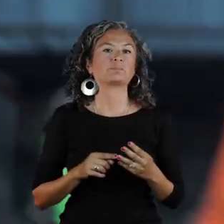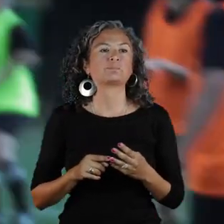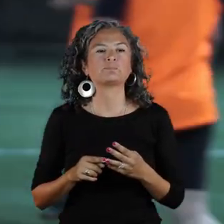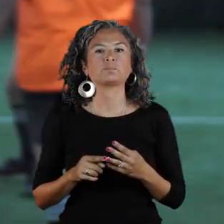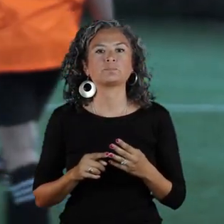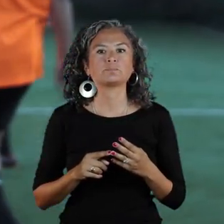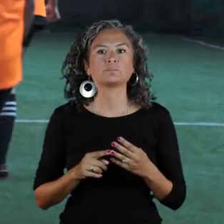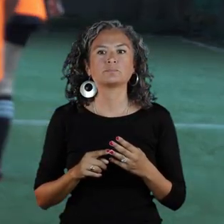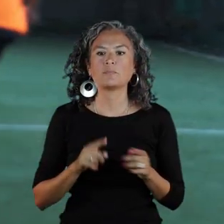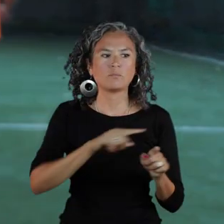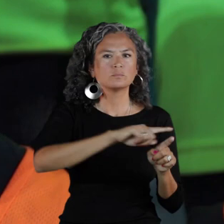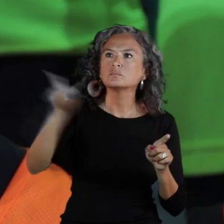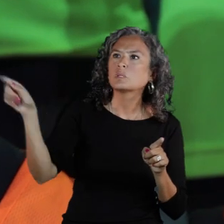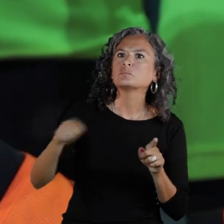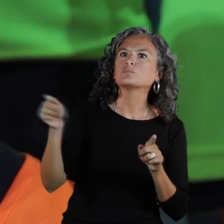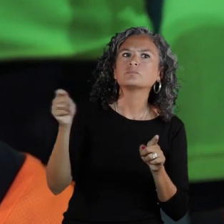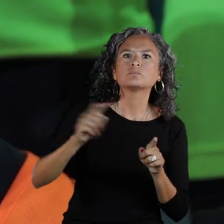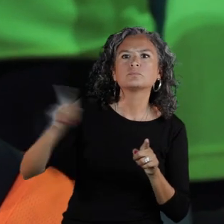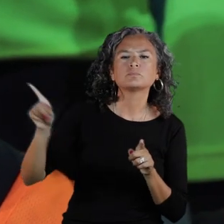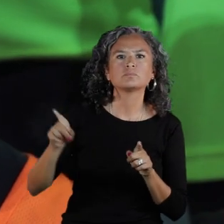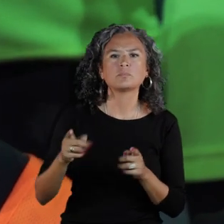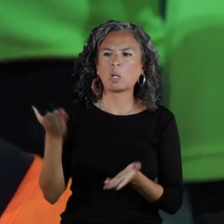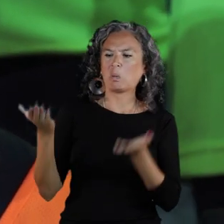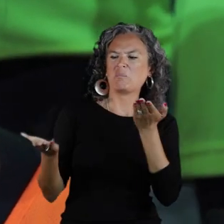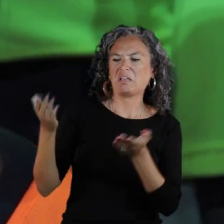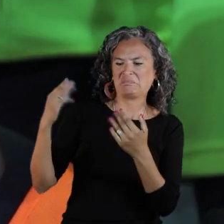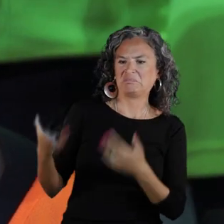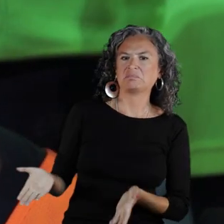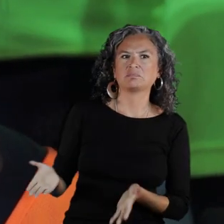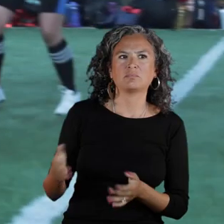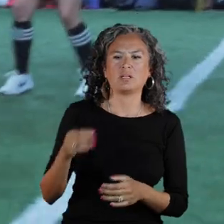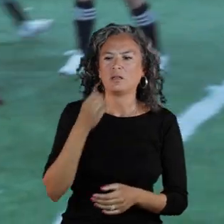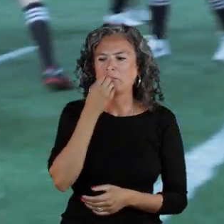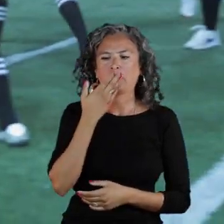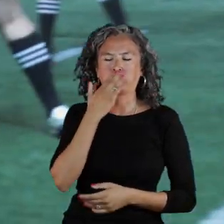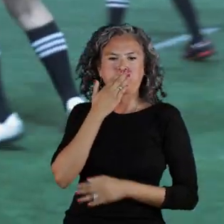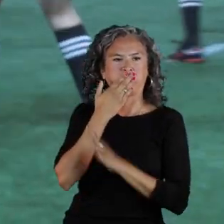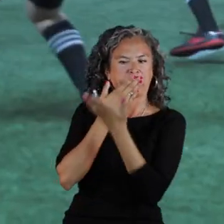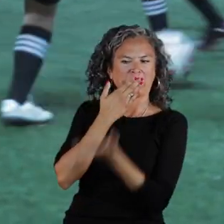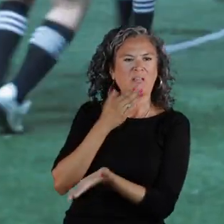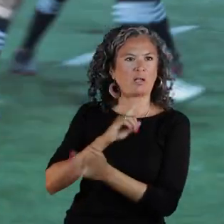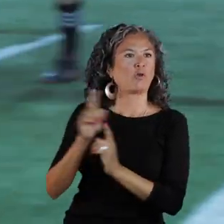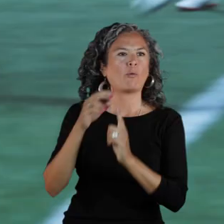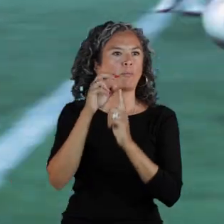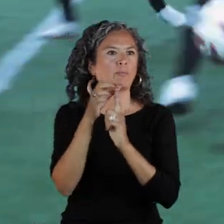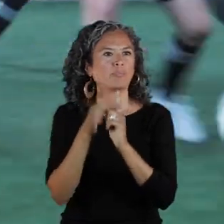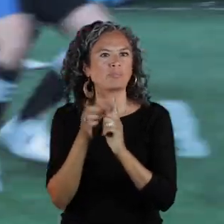Prostituir Comparar Humillar El no uso de preservativos